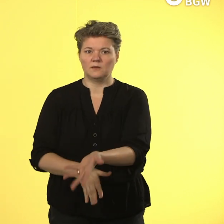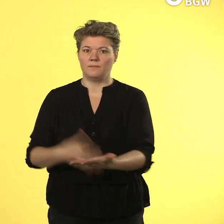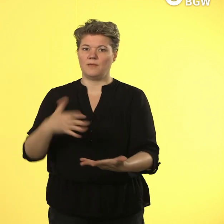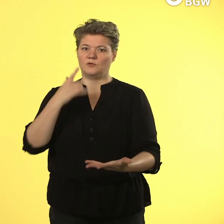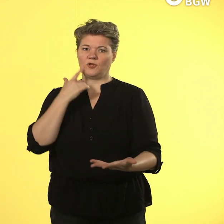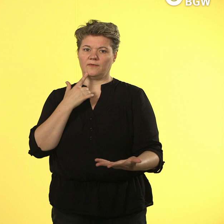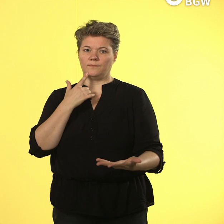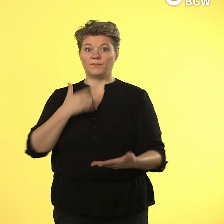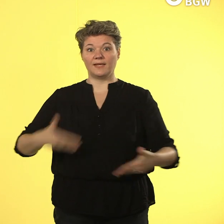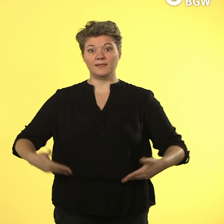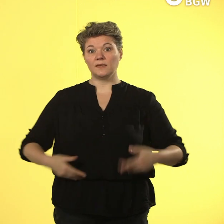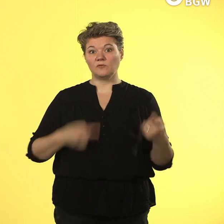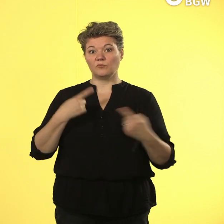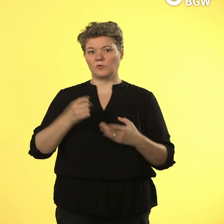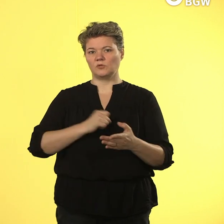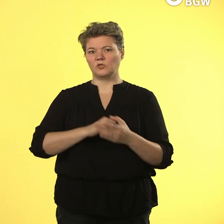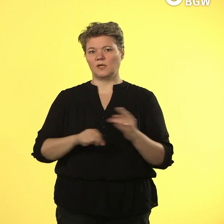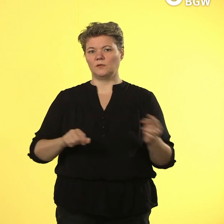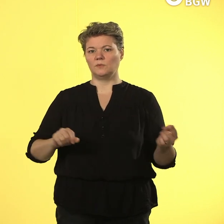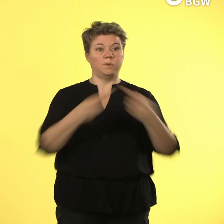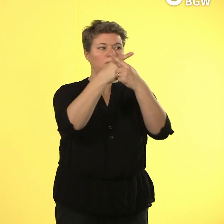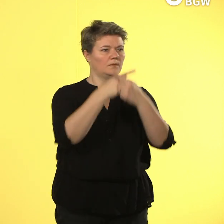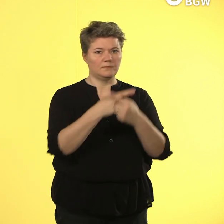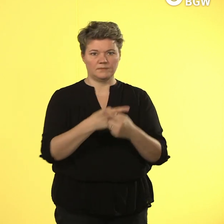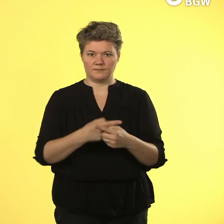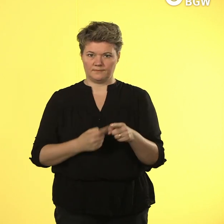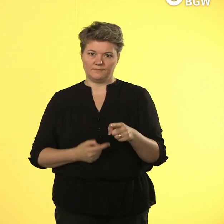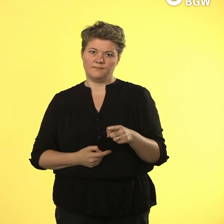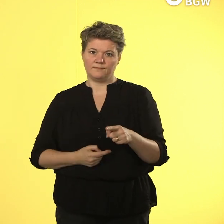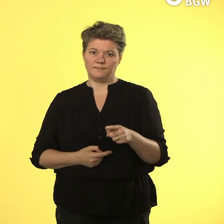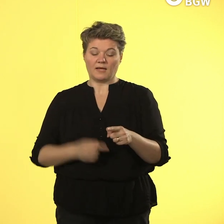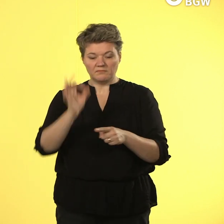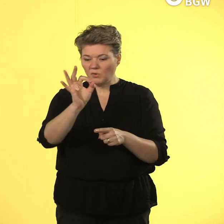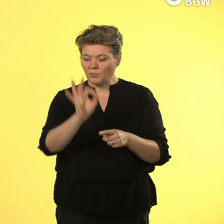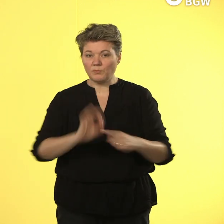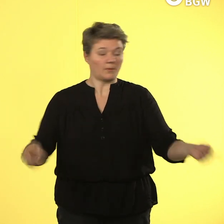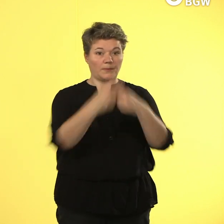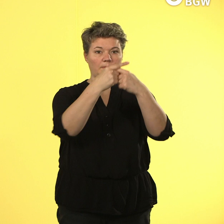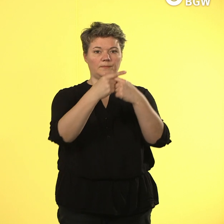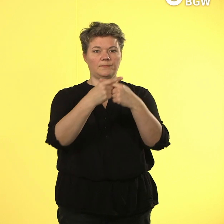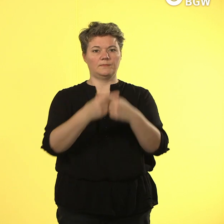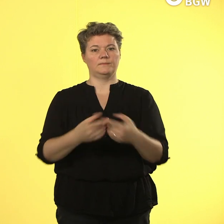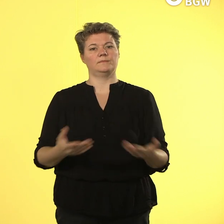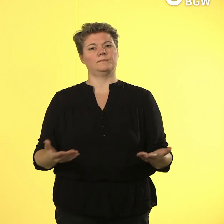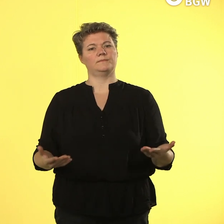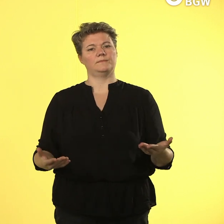beide Lager im Team. Fast immer an dieser Stelle, ich kenne es nicht anders, ist es so, dass das sogenannte Problemverhalten,